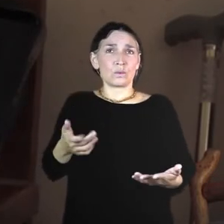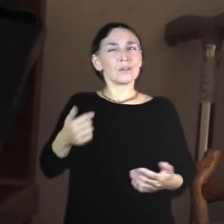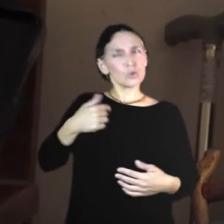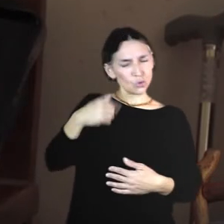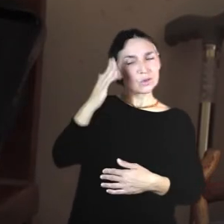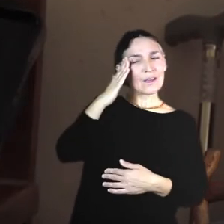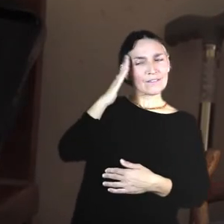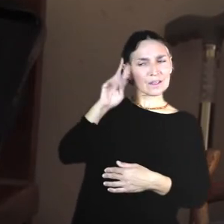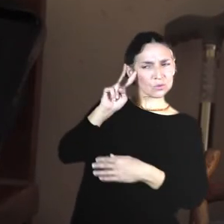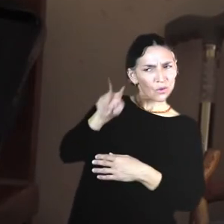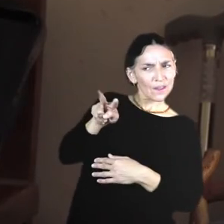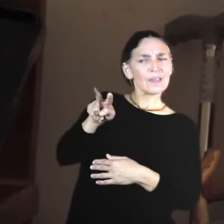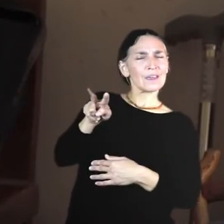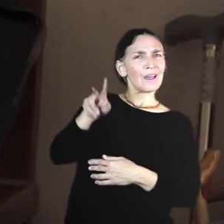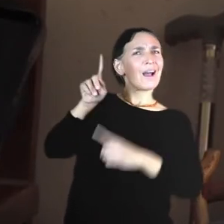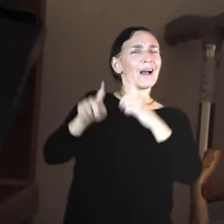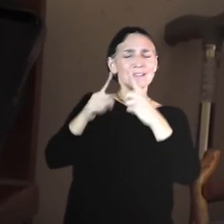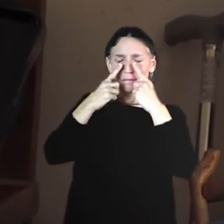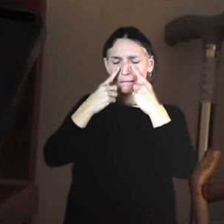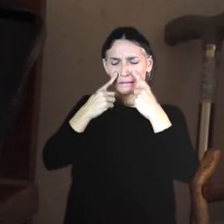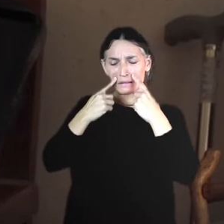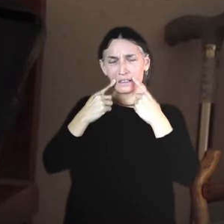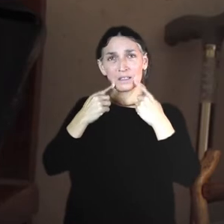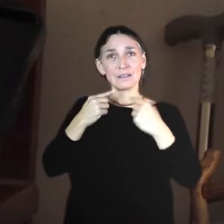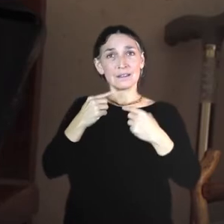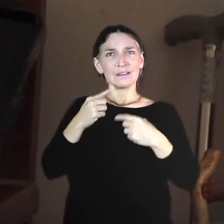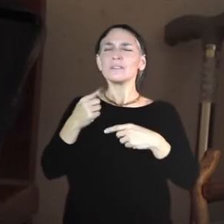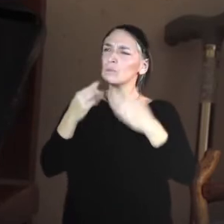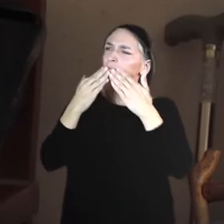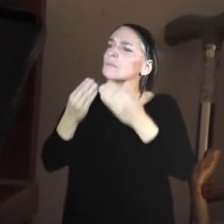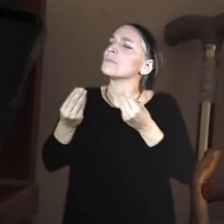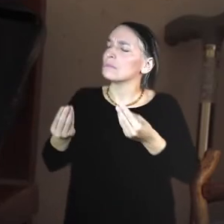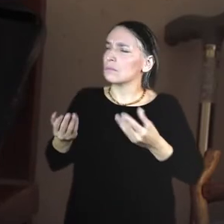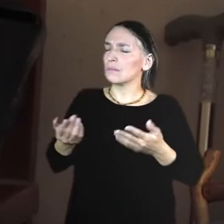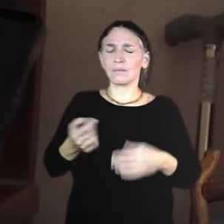Yo sabia eso, porque la veía a veces llorar, y le preguntaba que le pasaba.